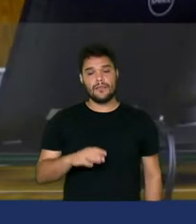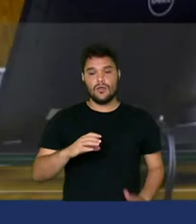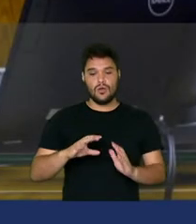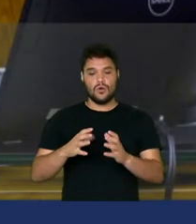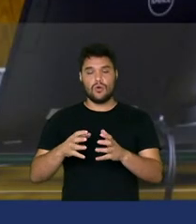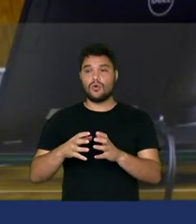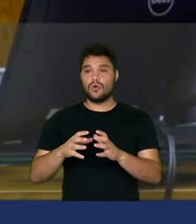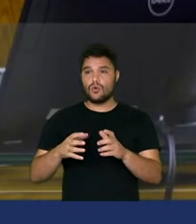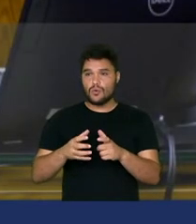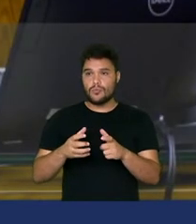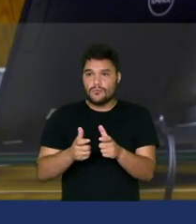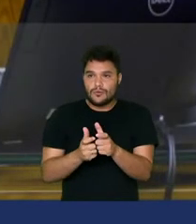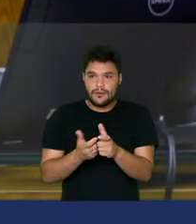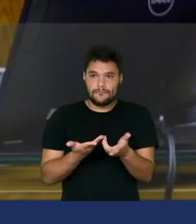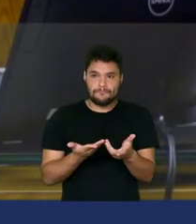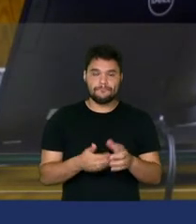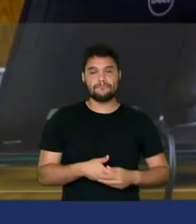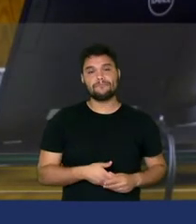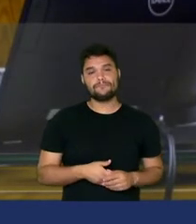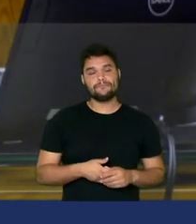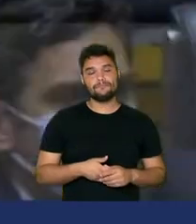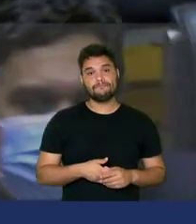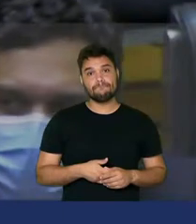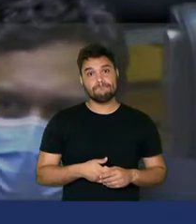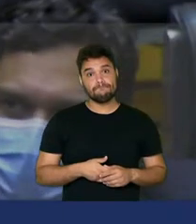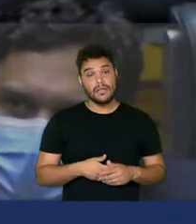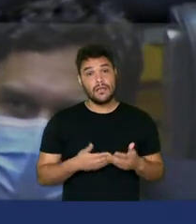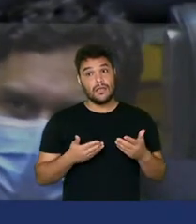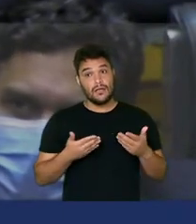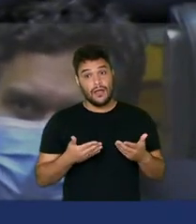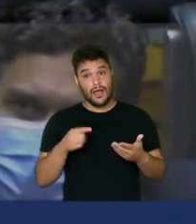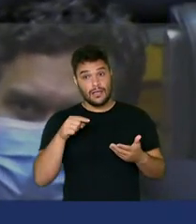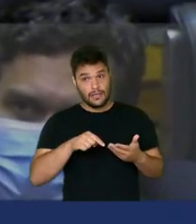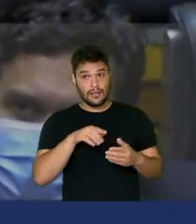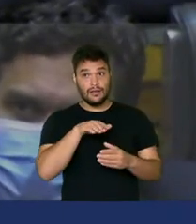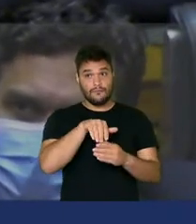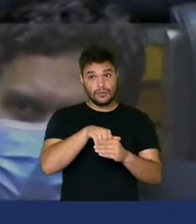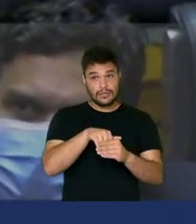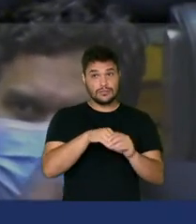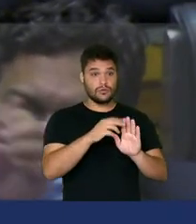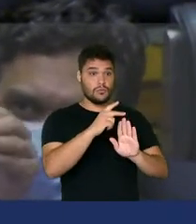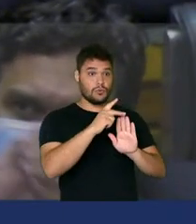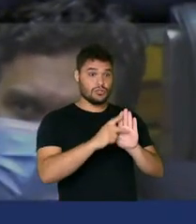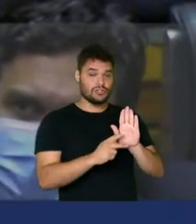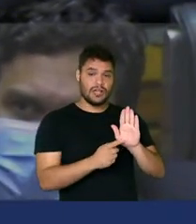A REDE ORIENTA SIM É EMENDA. -- [PRESIDENTE]: MINORIA. [DEPUTADA]: SENHOR PRESIDENTE, NÓS ESTAMOS QUEBRANDO NESSA VOTAÇÃO DO PROJETO UM MERCADO ILEGAL E É